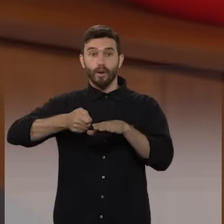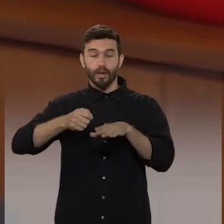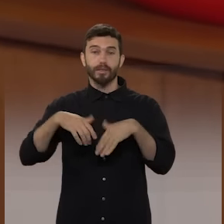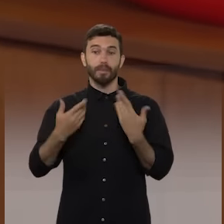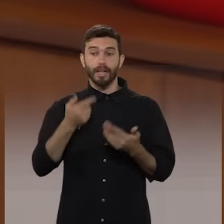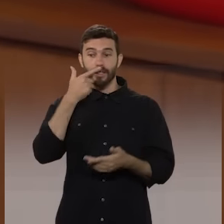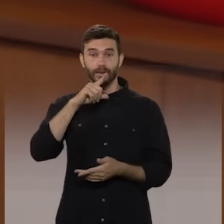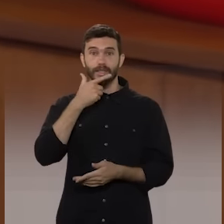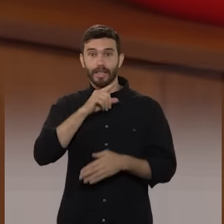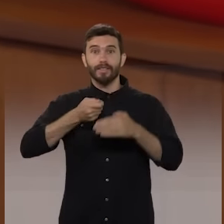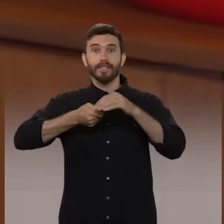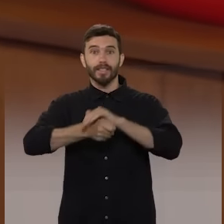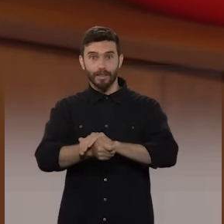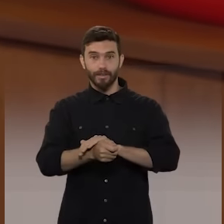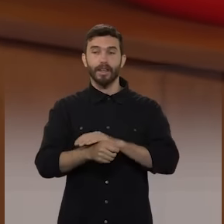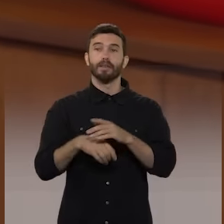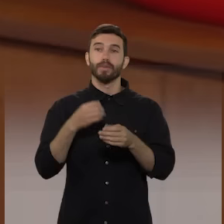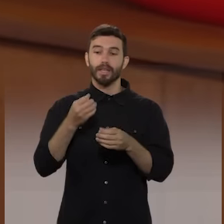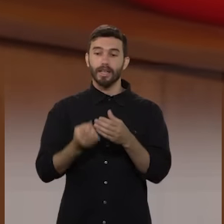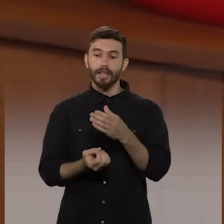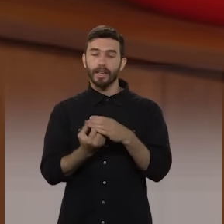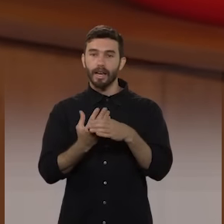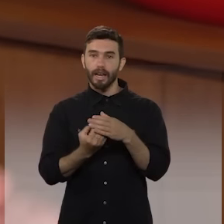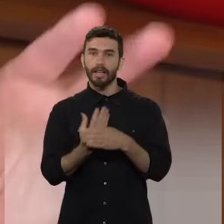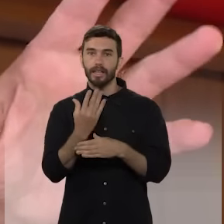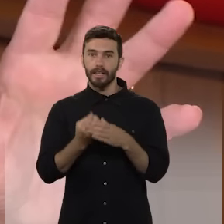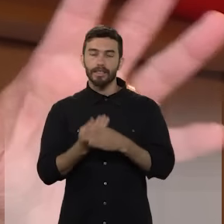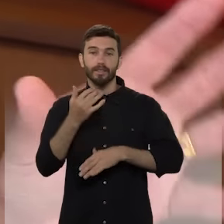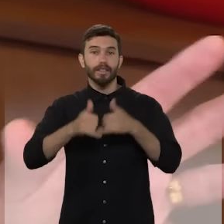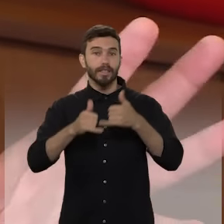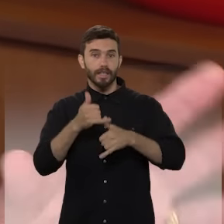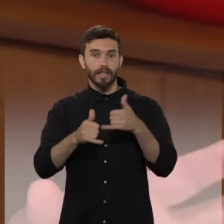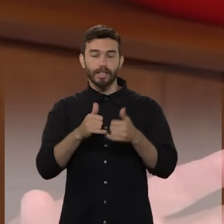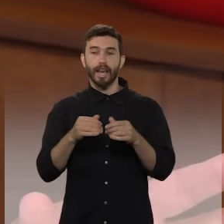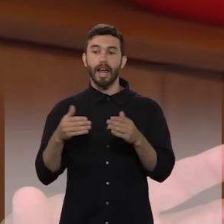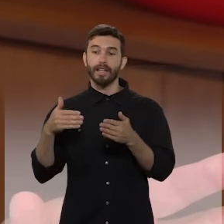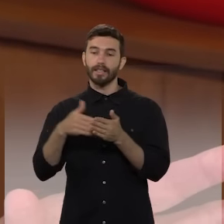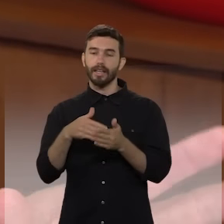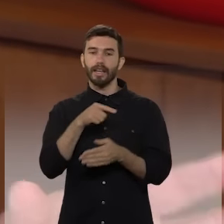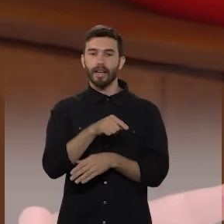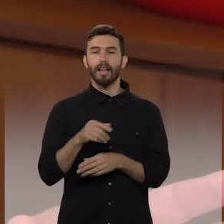feito investimento para trazer essa energia até o consumo. O que é excelente, o que é excelente,